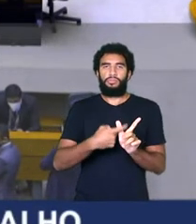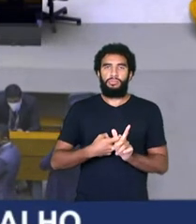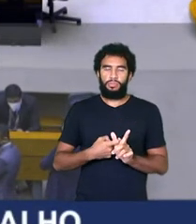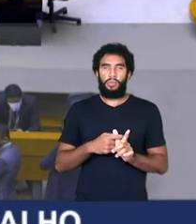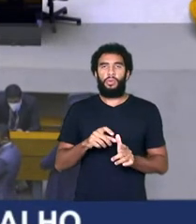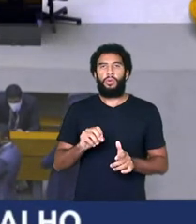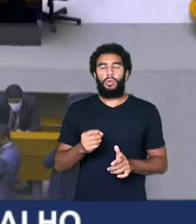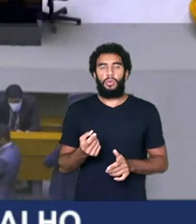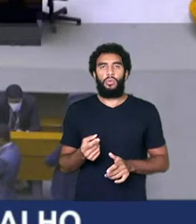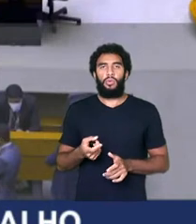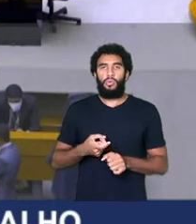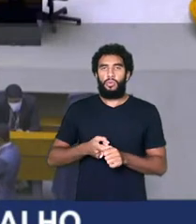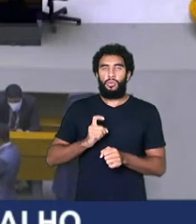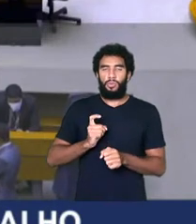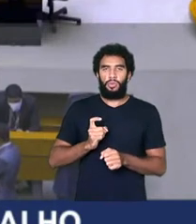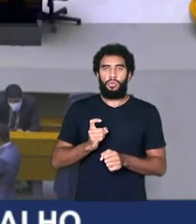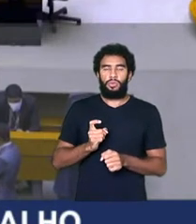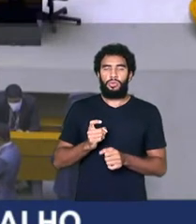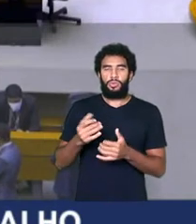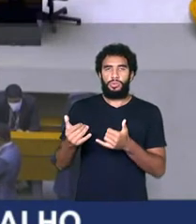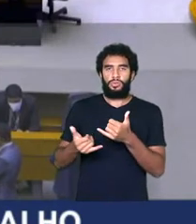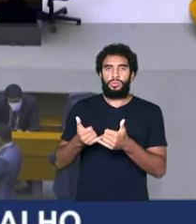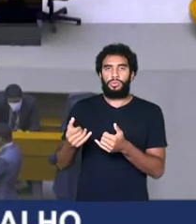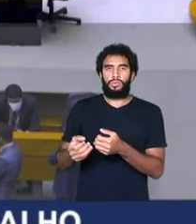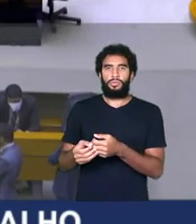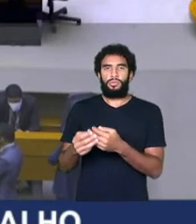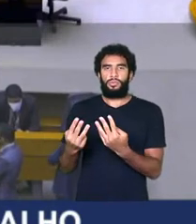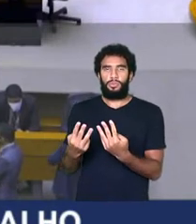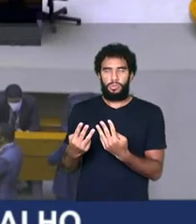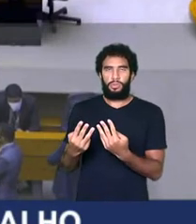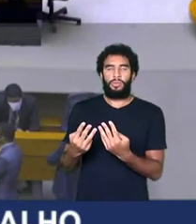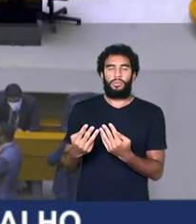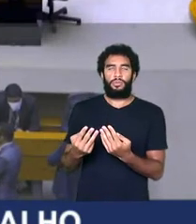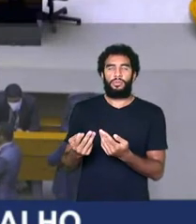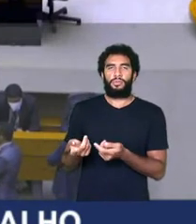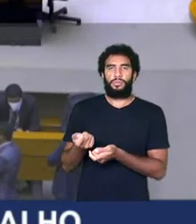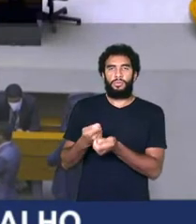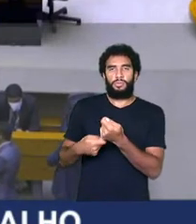IMPOSTOS SOBRE FATURAMENTO, A RENDA OU O LUCRO DECORRENTES DA EXPLORAÇÃO DE JOGOS E APOSTAS. OS LÍDERES ESTÃO